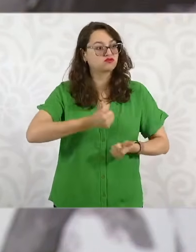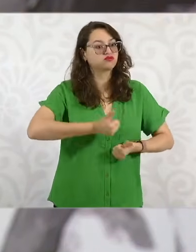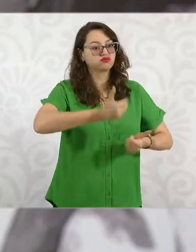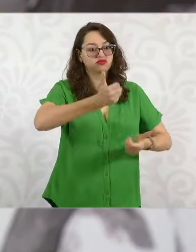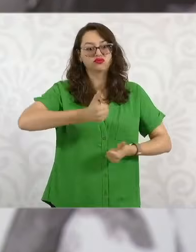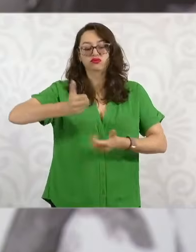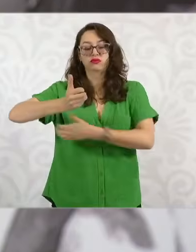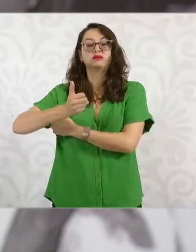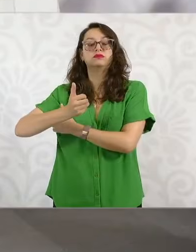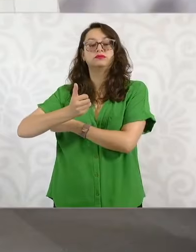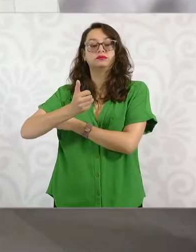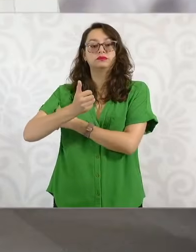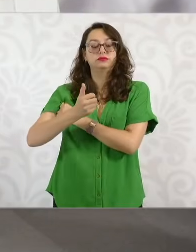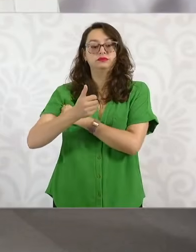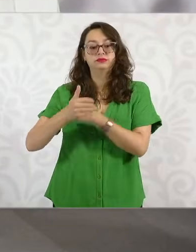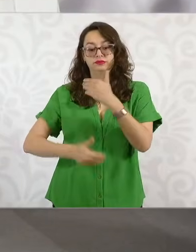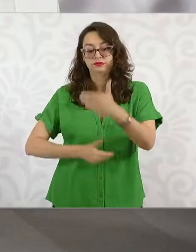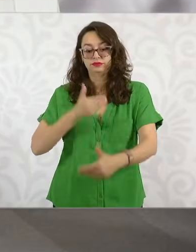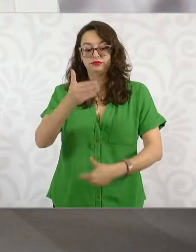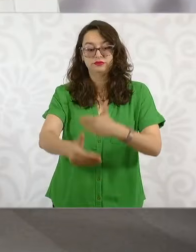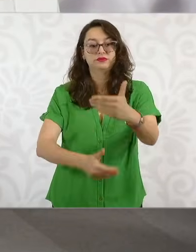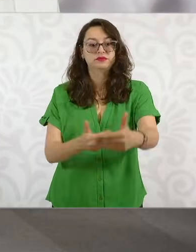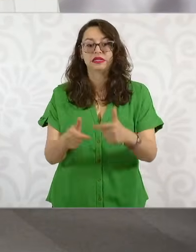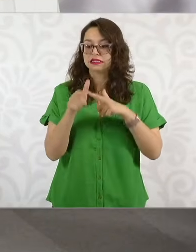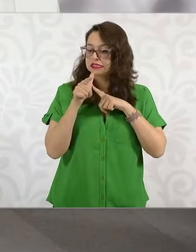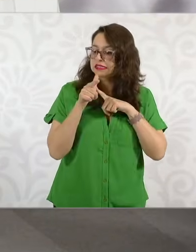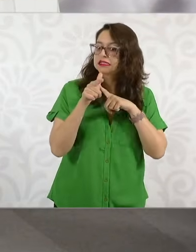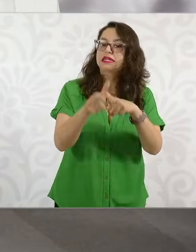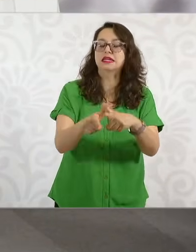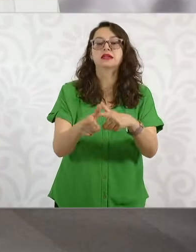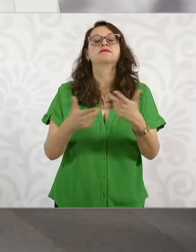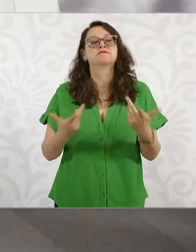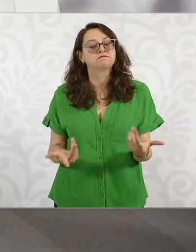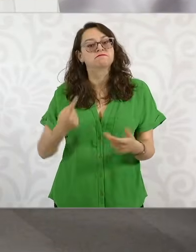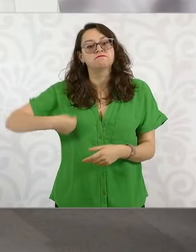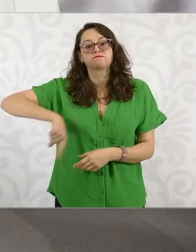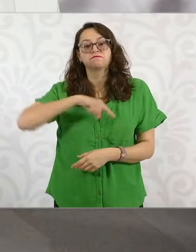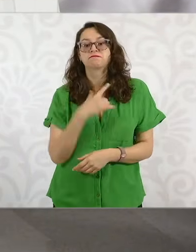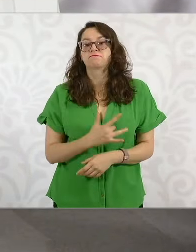Vamos a seguir invirtiendo, presidenta. Muy agradecidos además con todas las rutas que desde